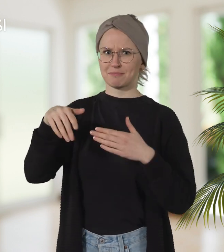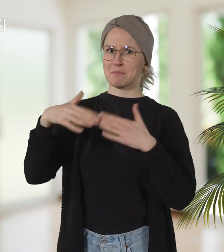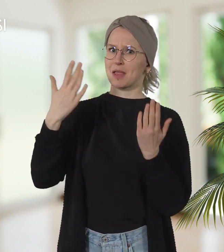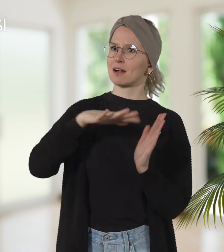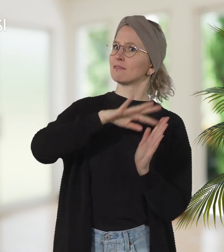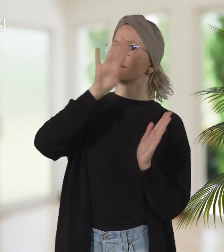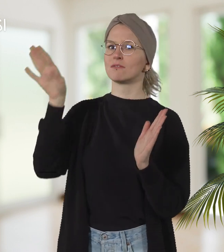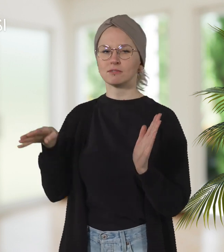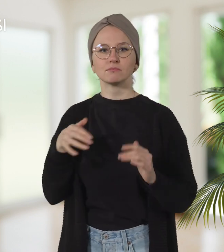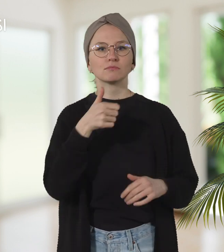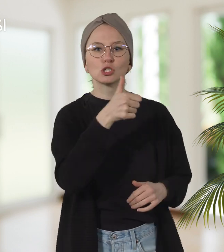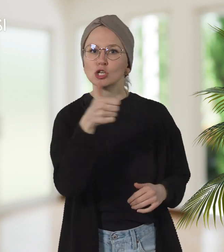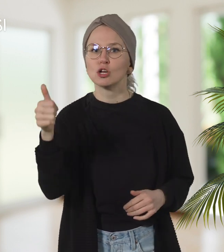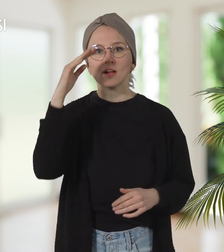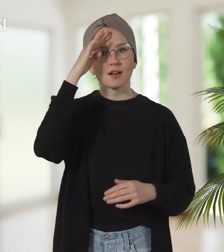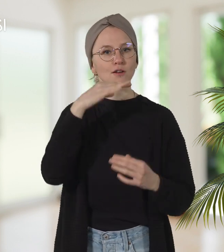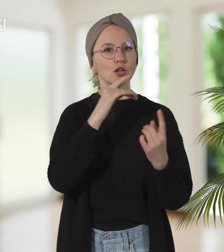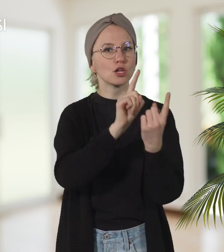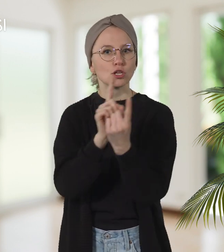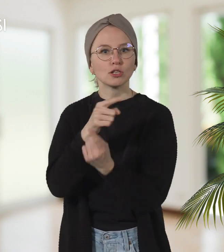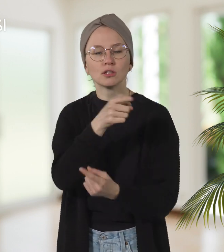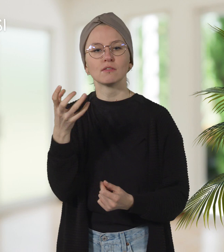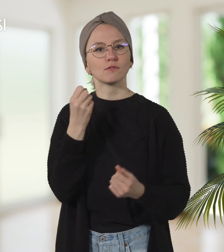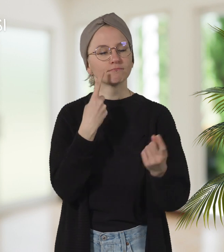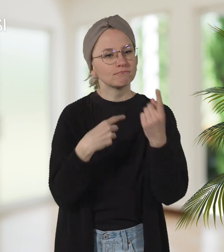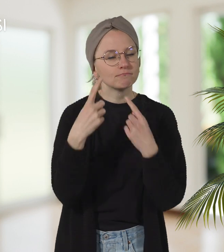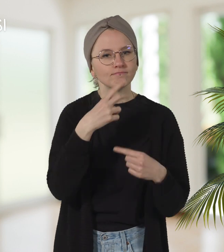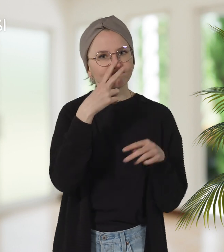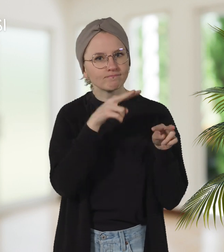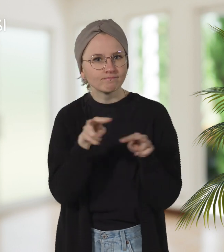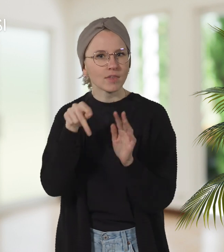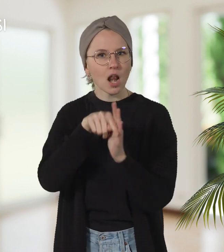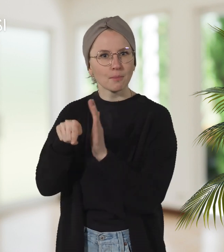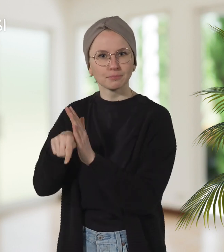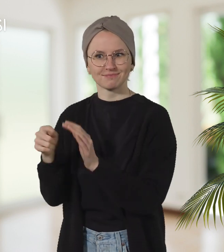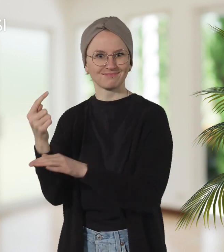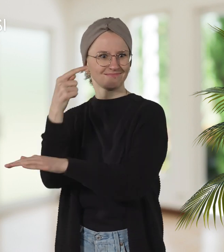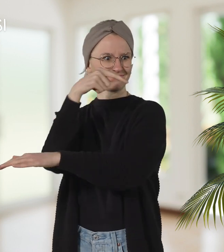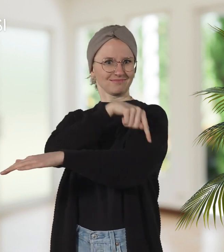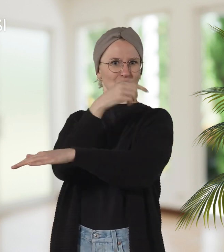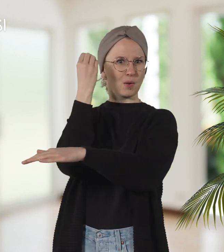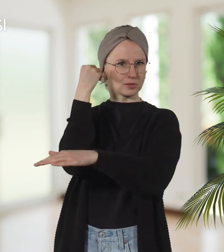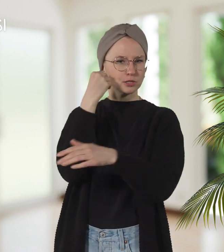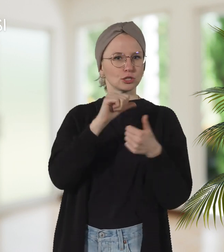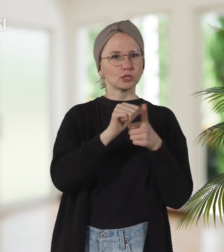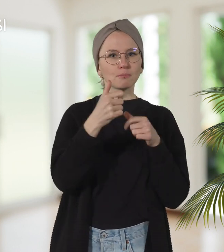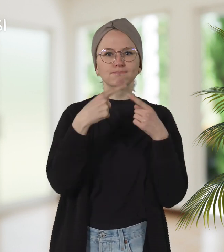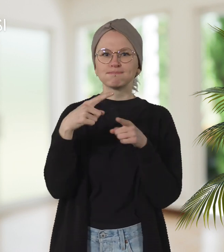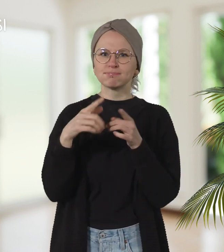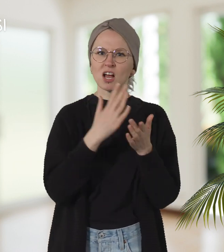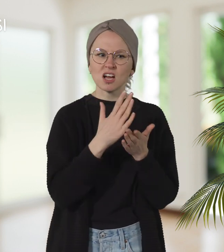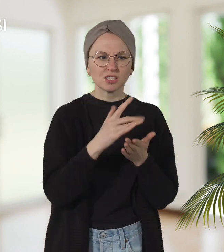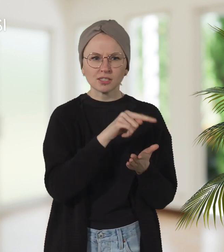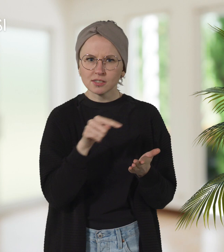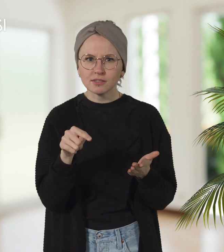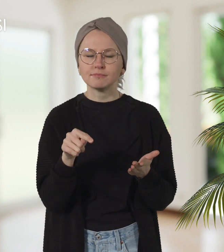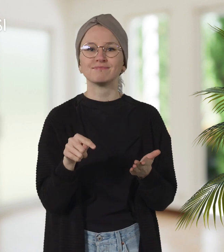Tällöin voimme käydä läpi kurssilla henkilökohtaisesti sovitut asiat, -